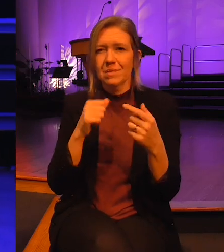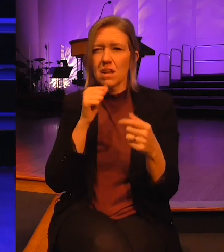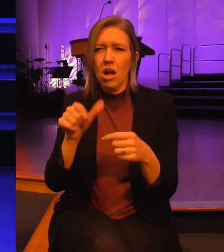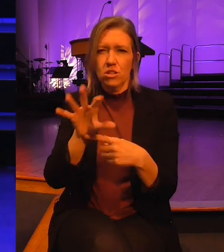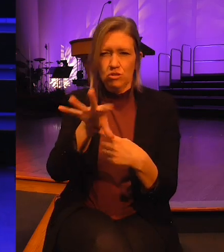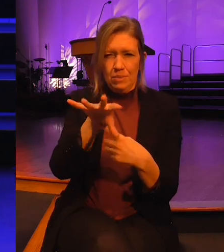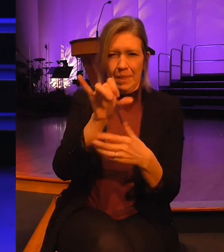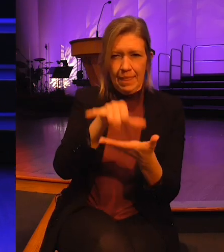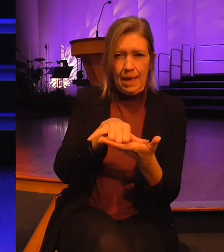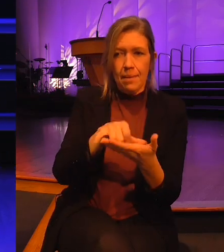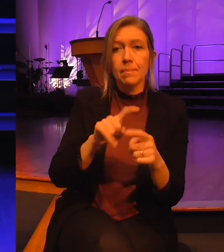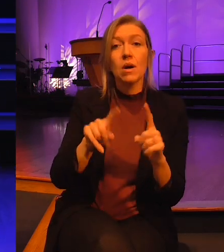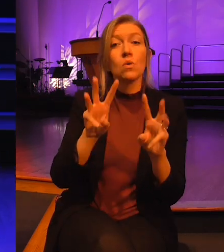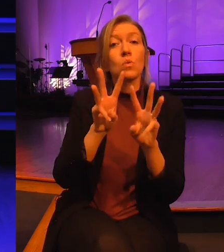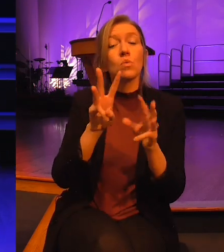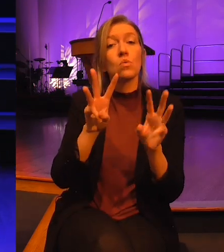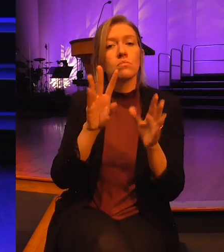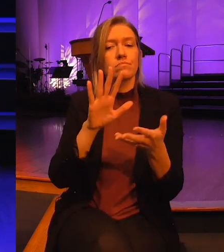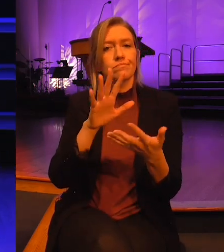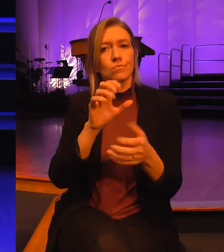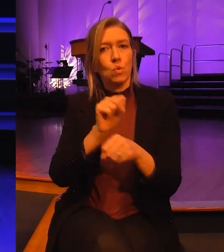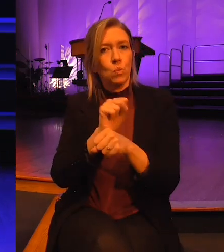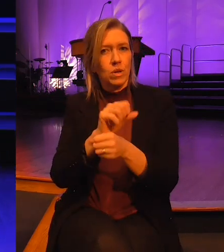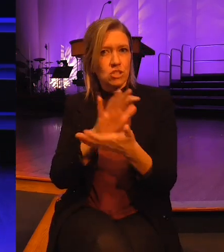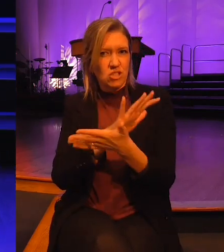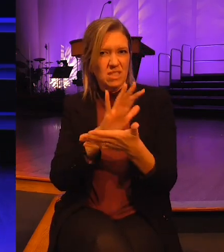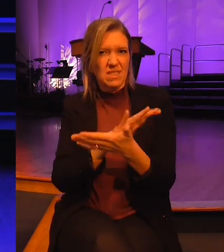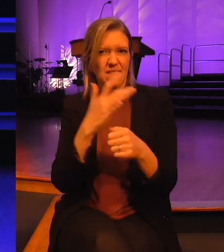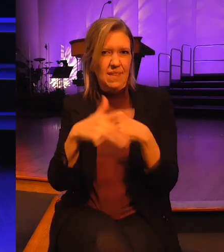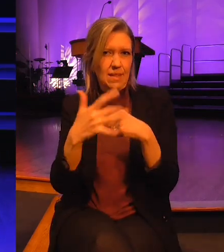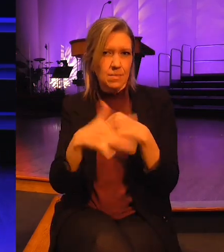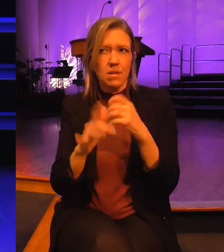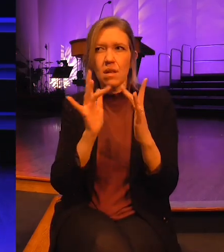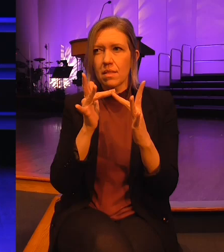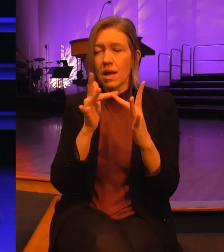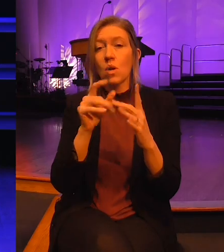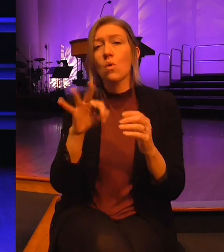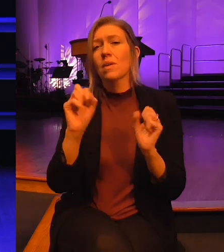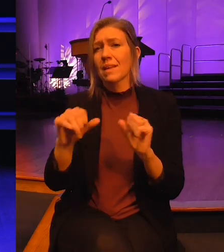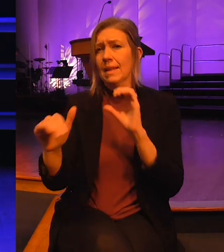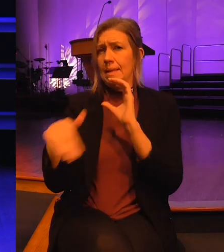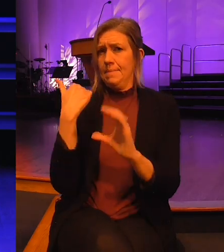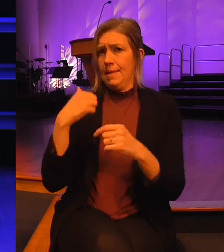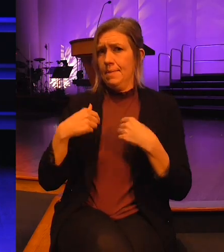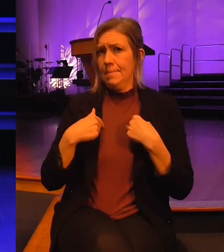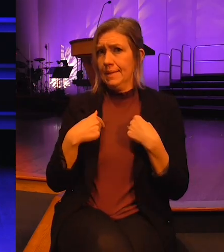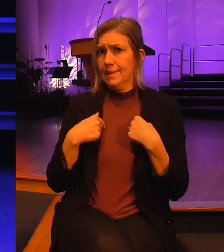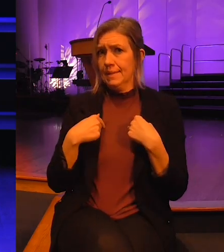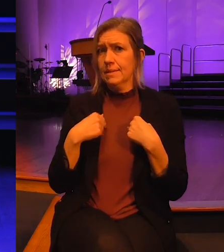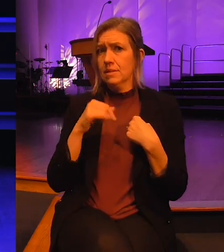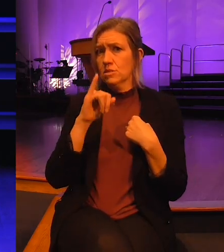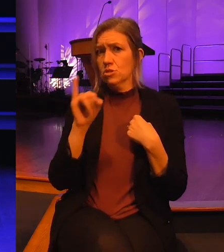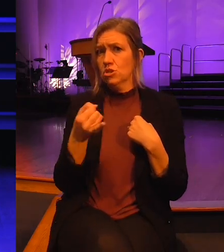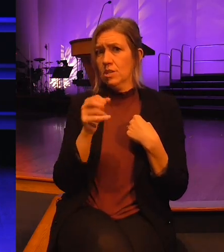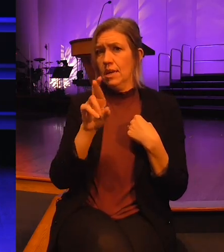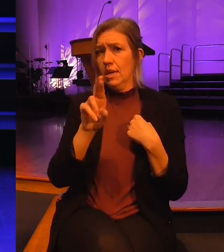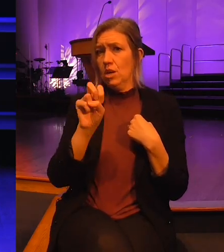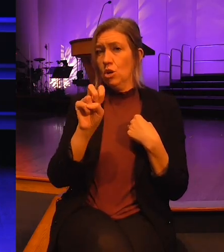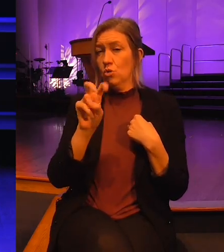enviarme un correo electrónico a jreeves migh church.org. Haré un taller personal para ti, no solo con mis únicos fans